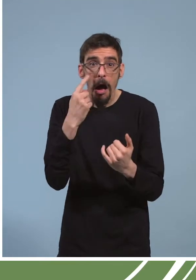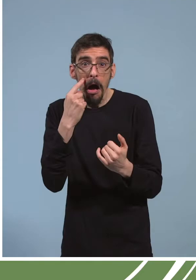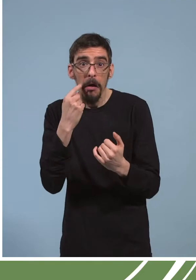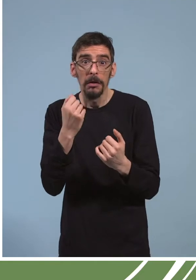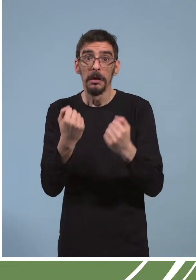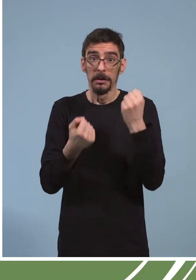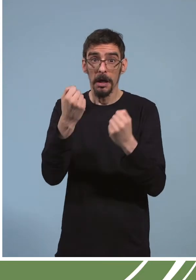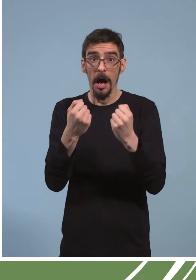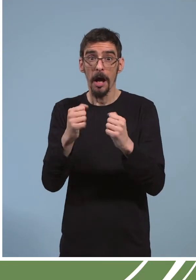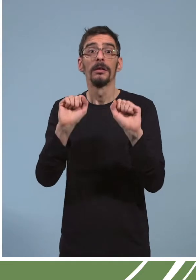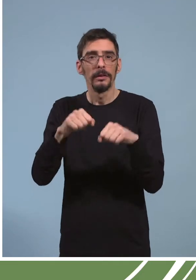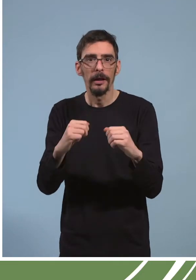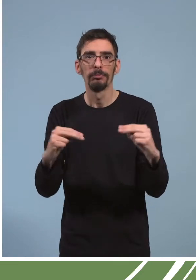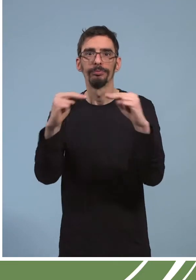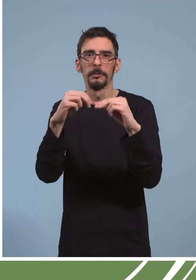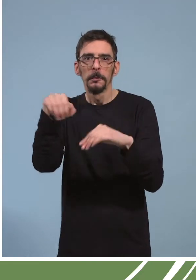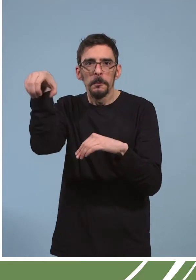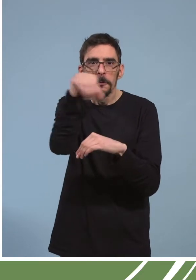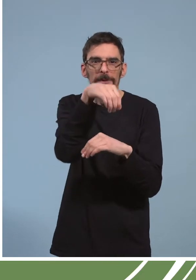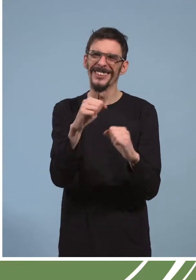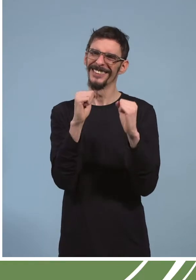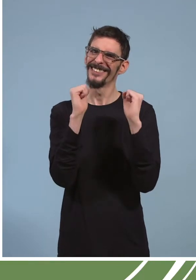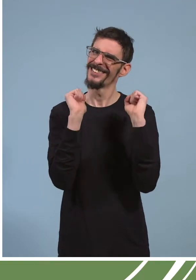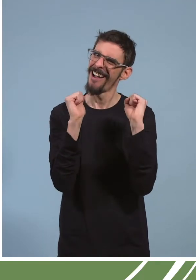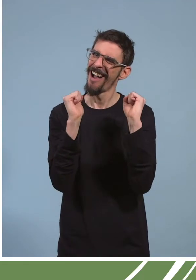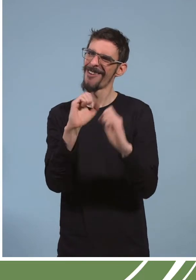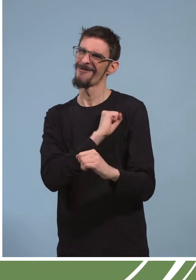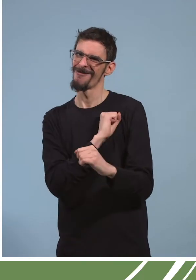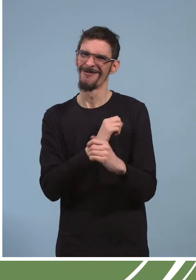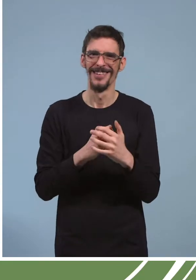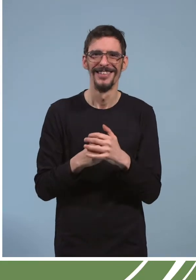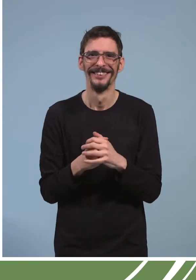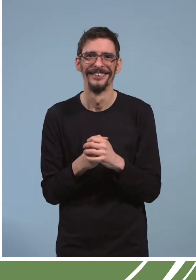Jetzt der Test: Wird das Spielzeugauto die Brücke überqueren? Ja! Sie haben es geschafft!